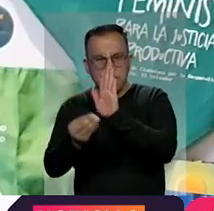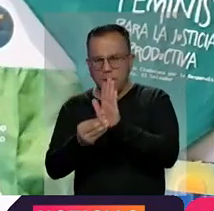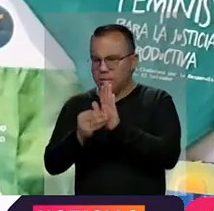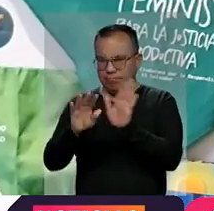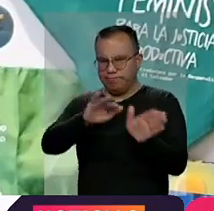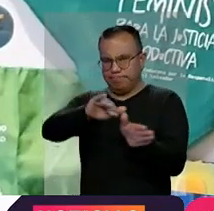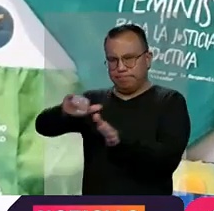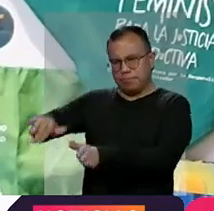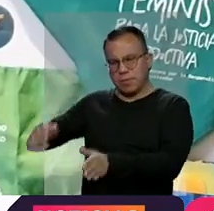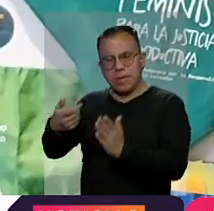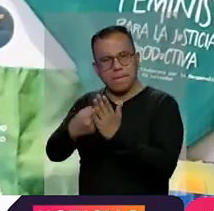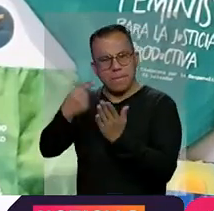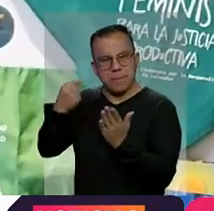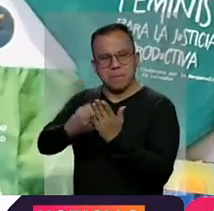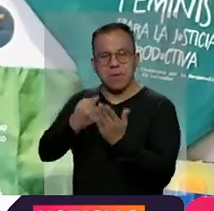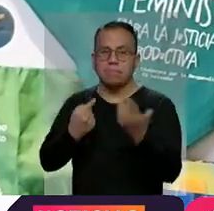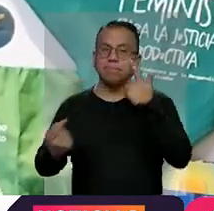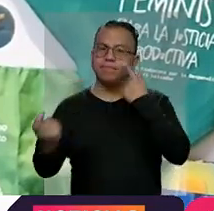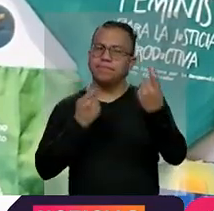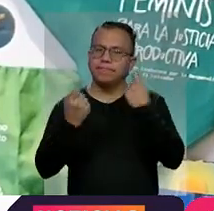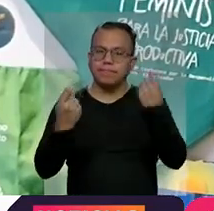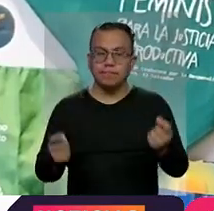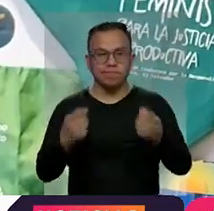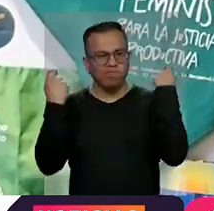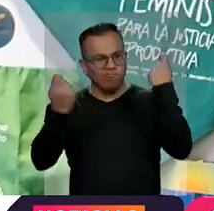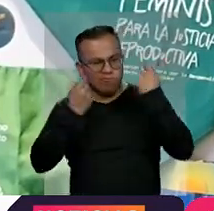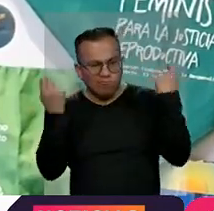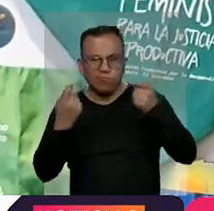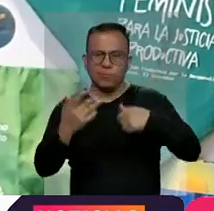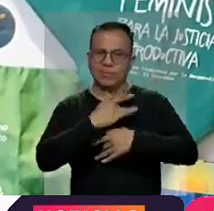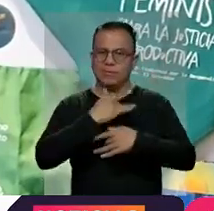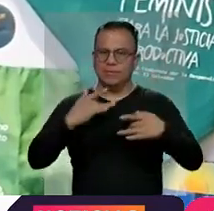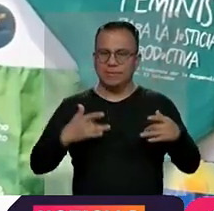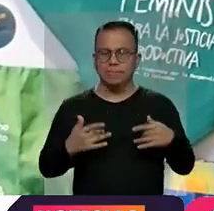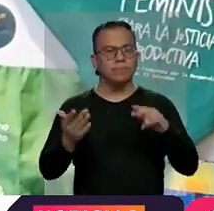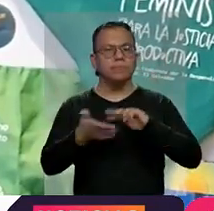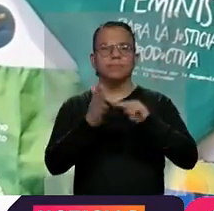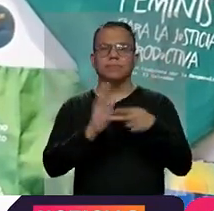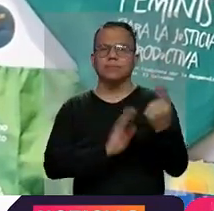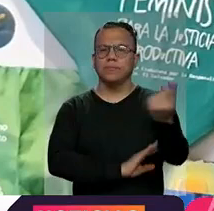ESTAMOS HABLANDO SOBRE LA NECESIDAD DE QUE EL ABORTO SE HA